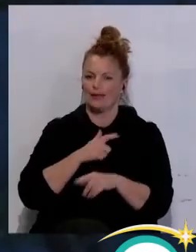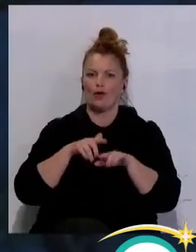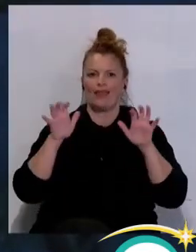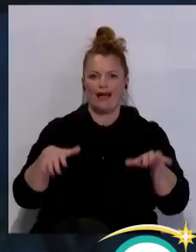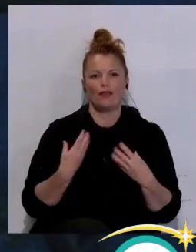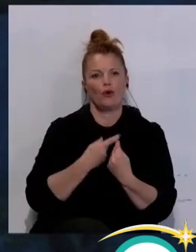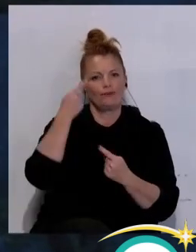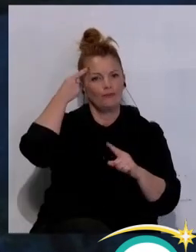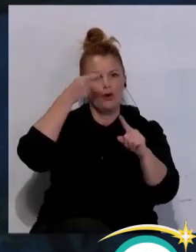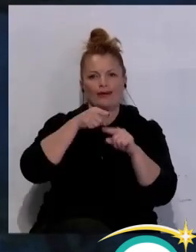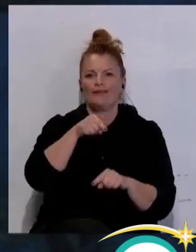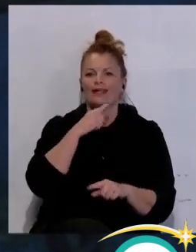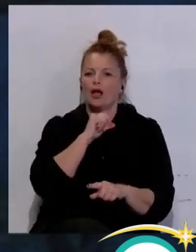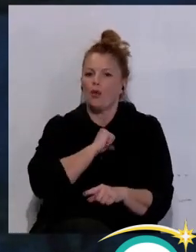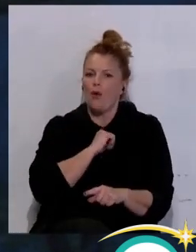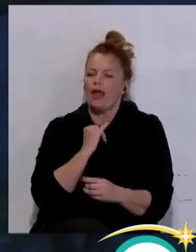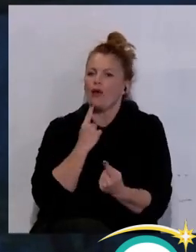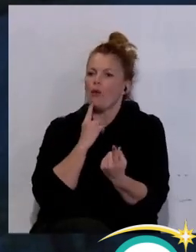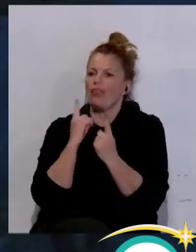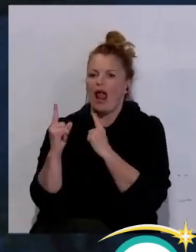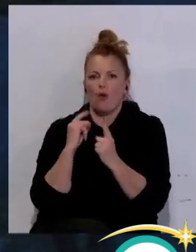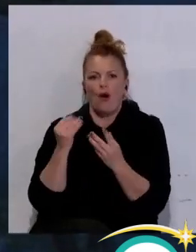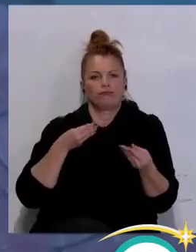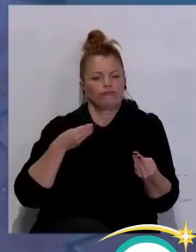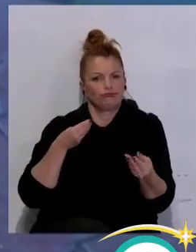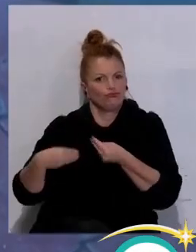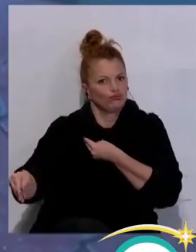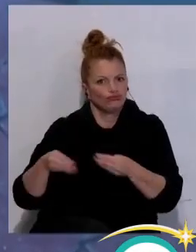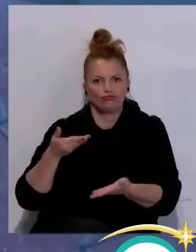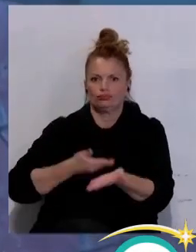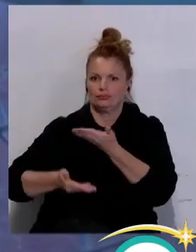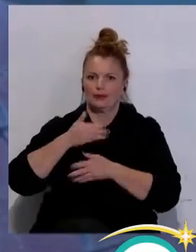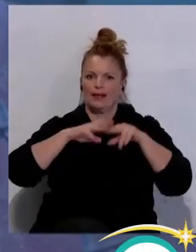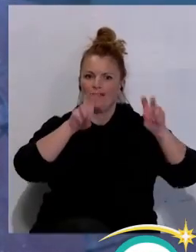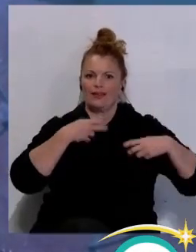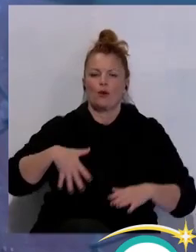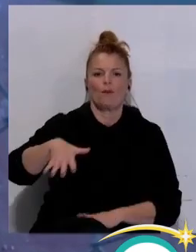el que dice se tiene un diálogo fluido en favor de la revitalización del polígono exterior una